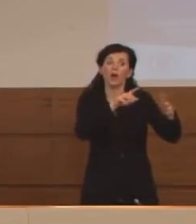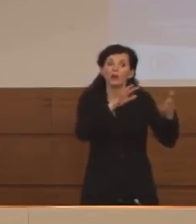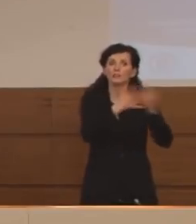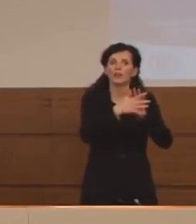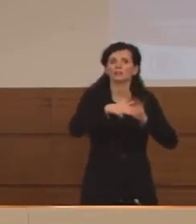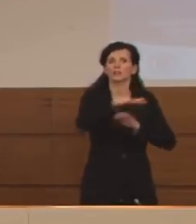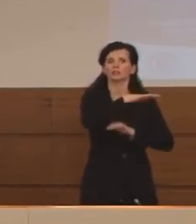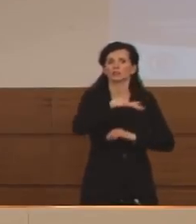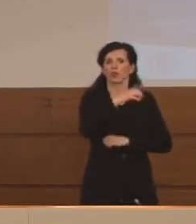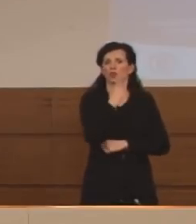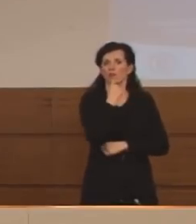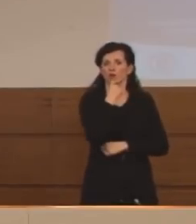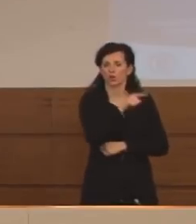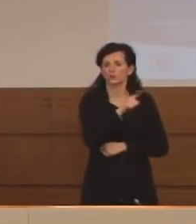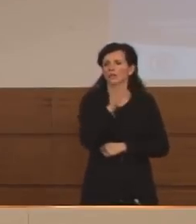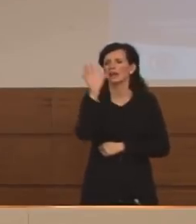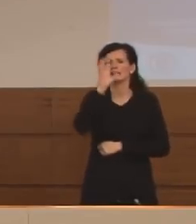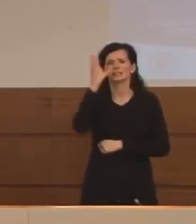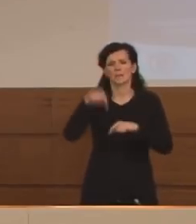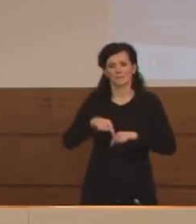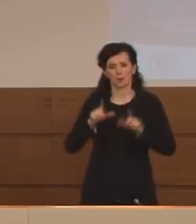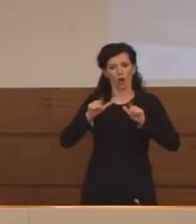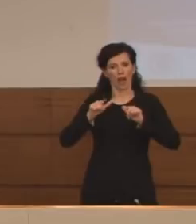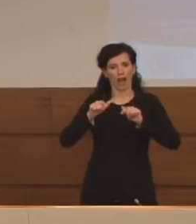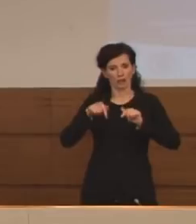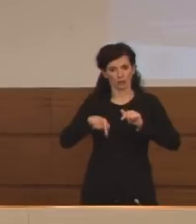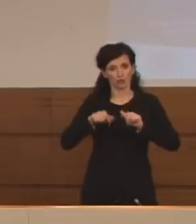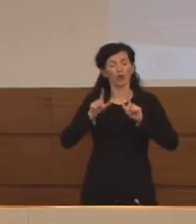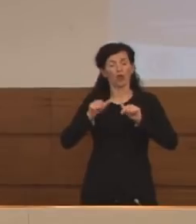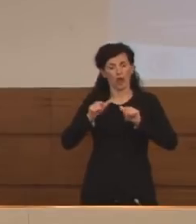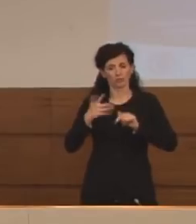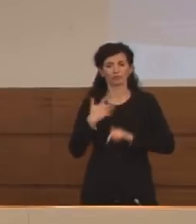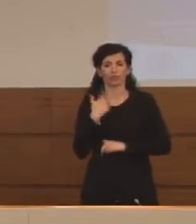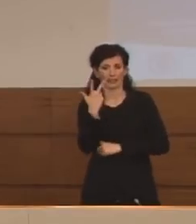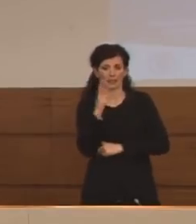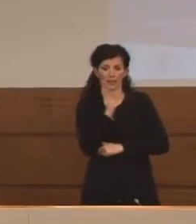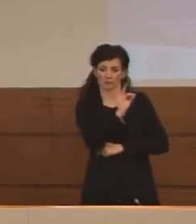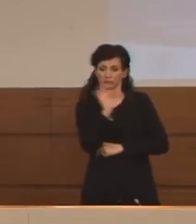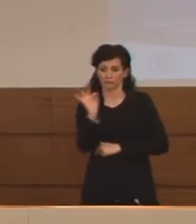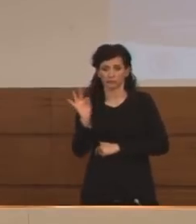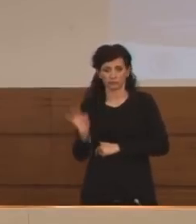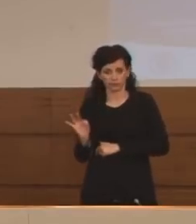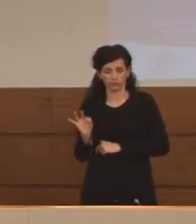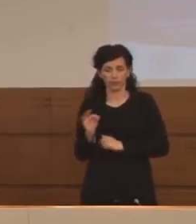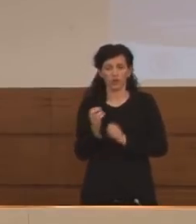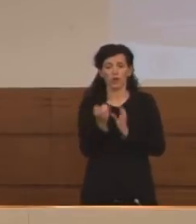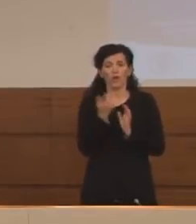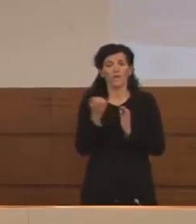Nel Lazio per esmpio ce ne abbiamo tre, ma un paio sono dovute proprio a focolai che sono scoppiato nelle RSA.